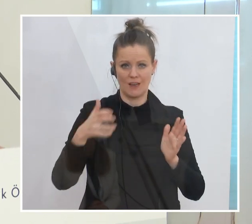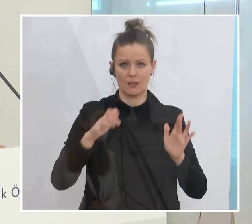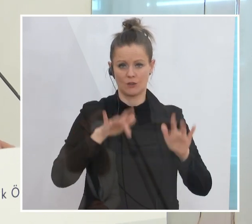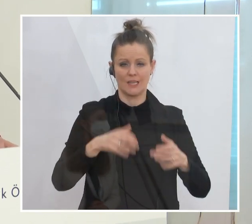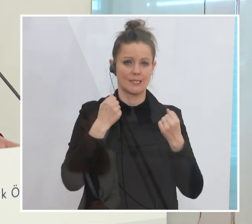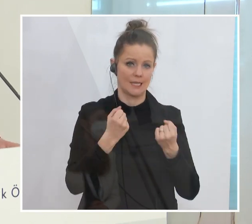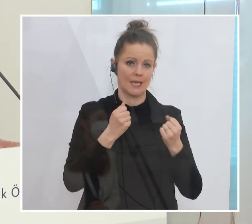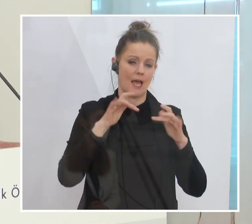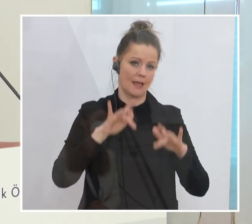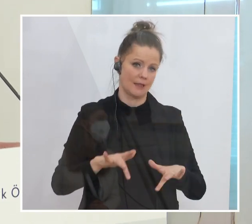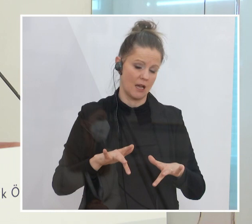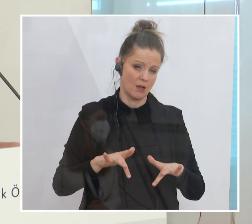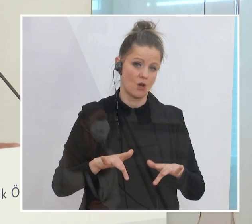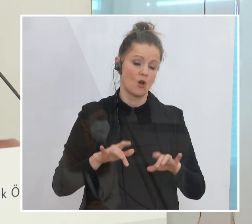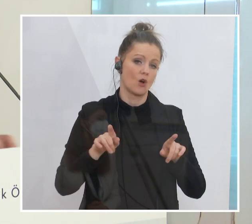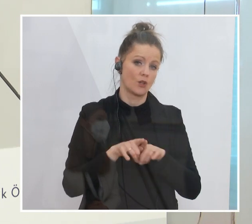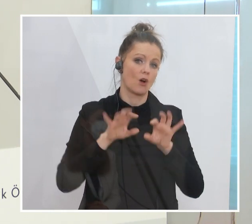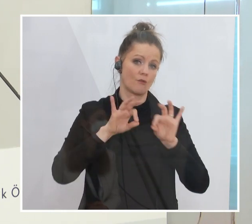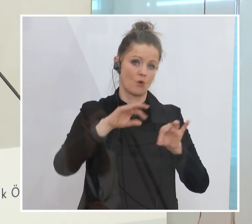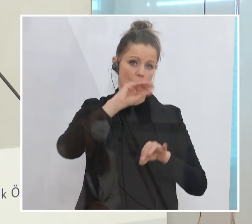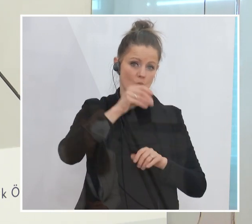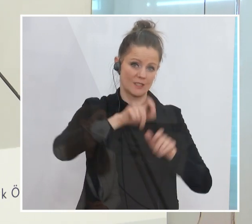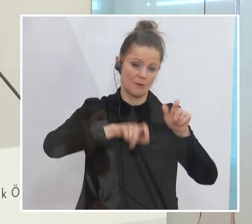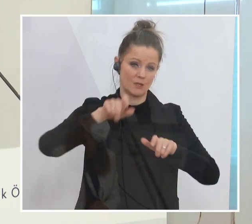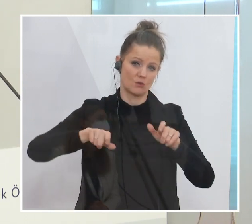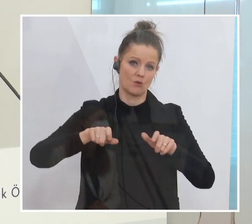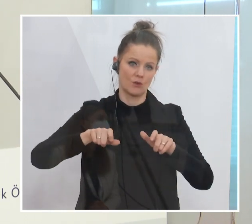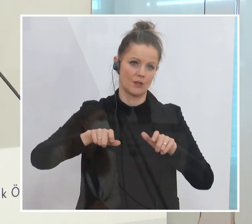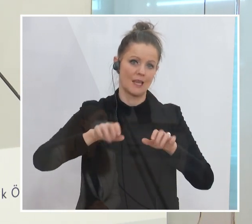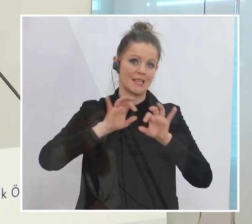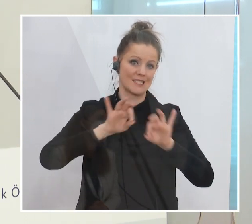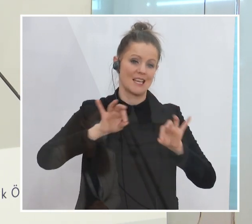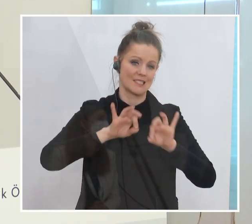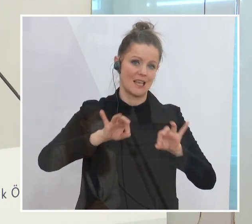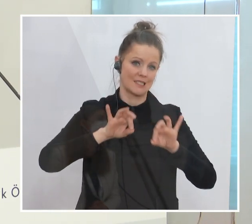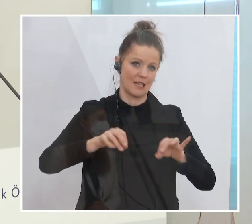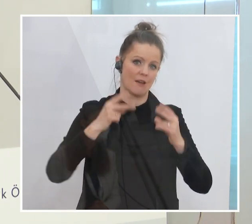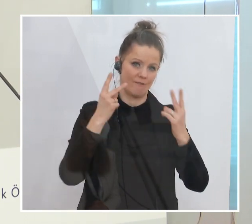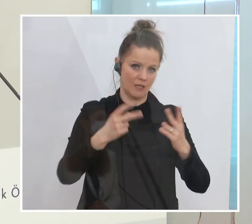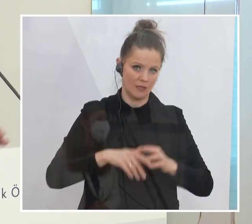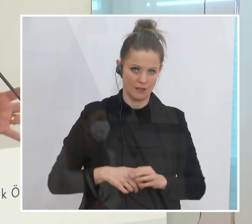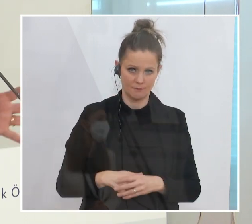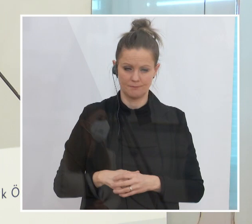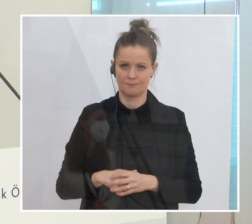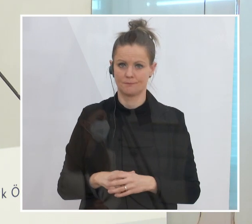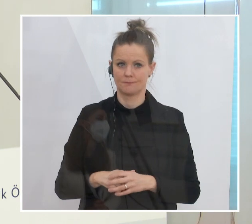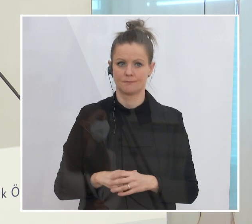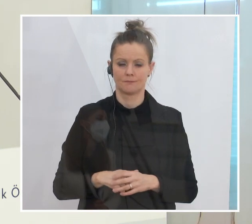und sie ist für die Künstlerinnen und Künstler ganz essentiell. Gleichzeitig ist aber klar,